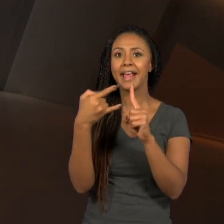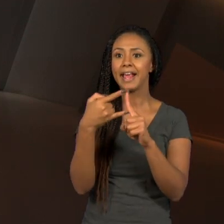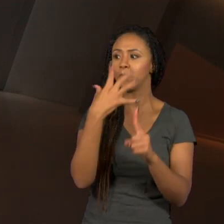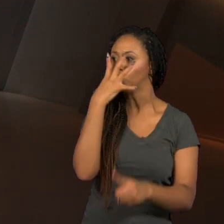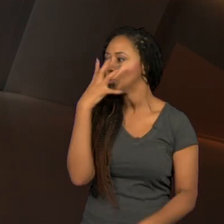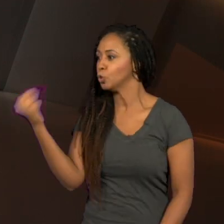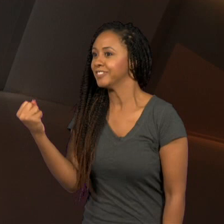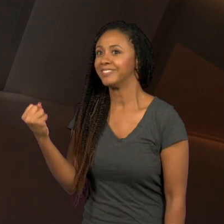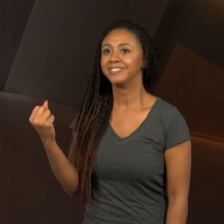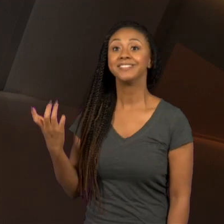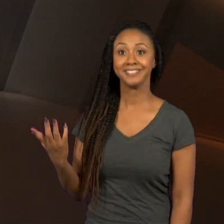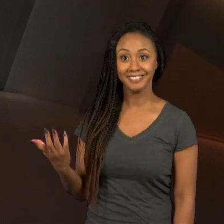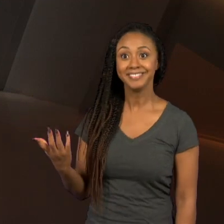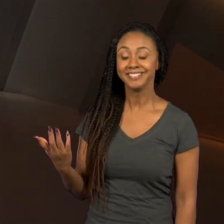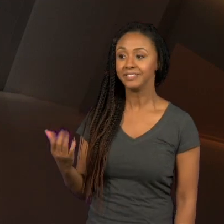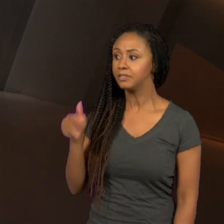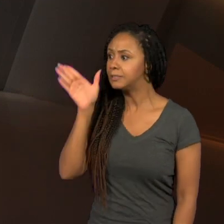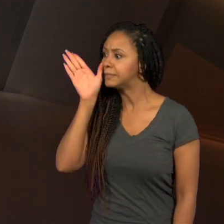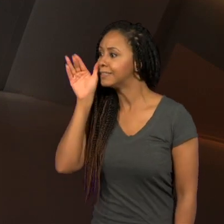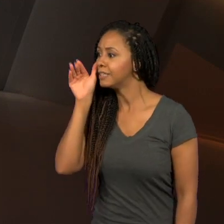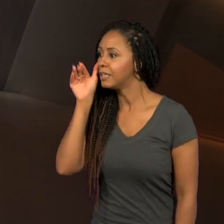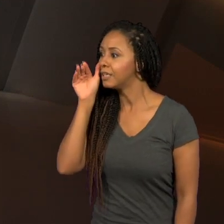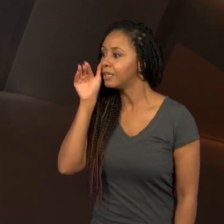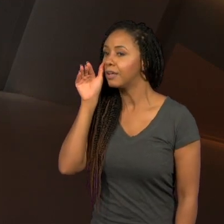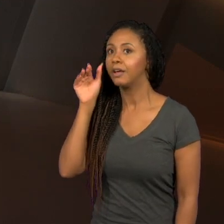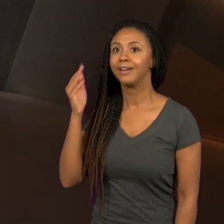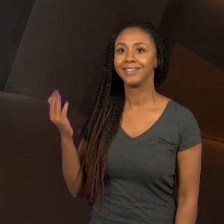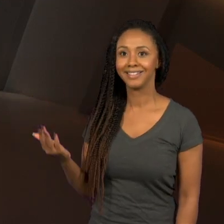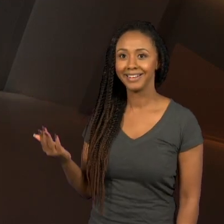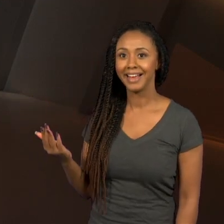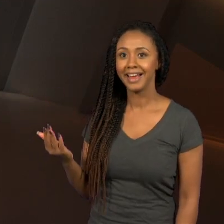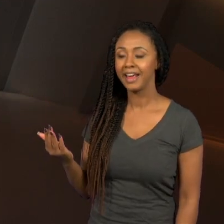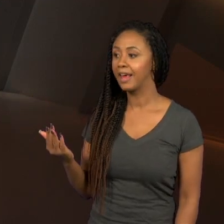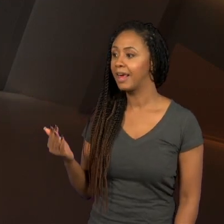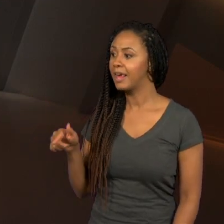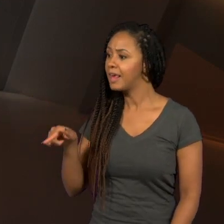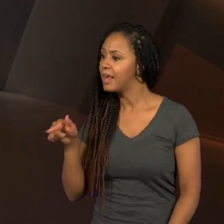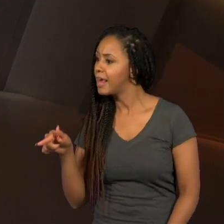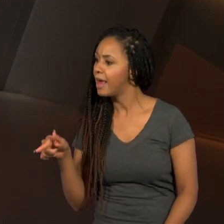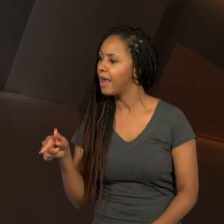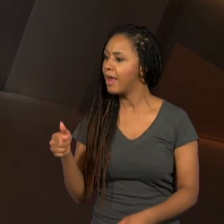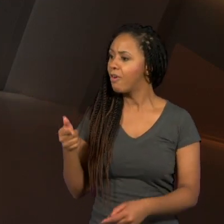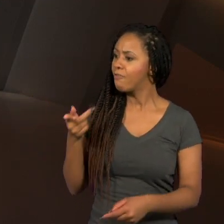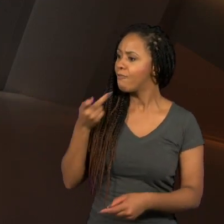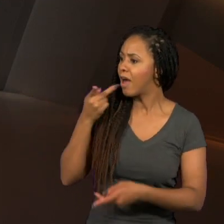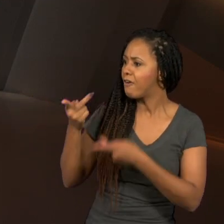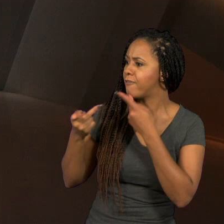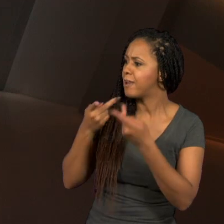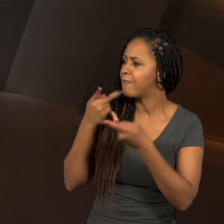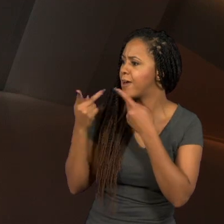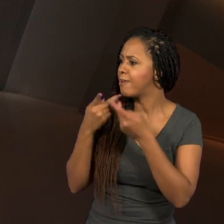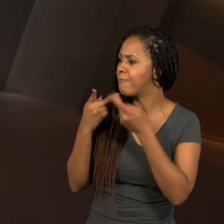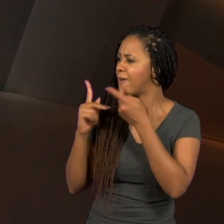IMÃ, E QUE ESTÃO COMPLETAMENTE TOMADOS, PORTANTO, PELO ESPAÇO MÁGICO E PELAS BRIGAS E LUTAS QUE